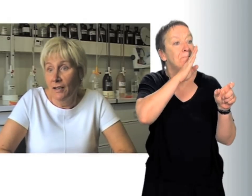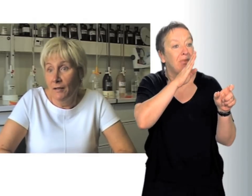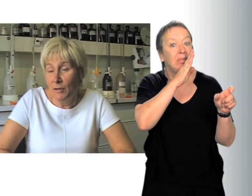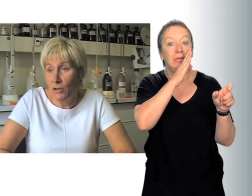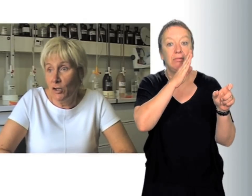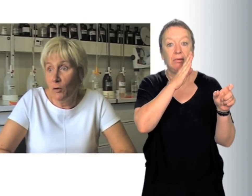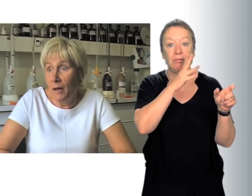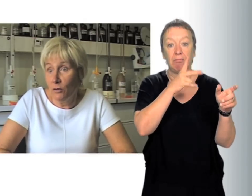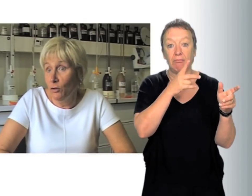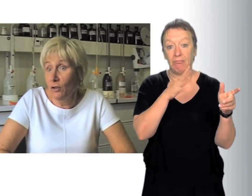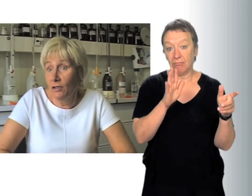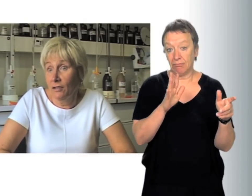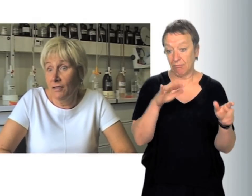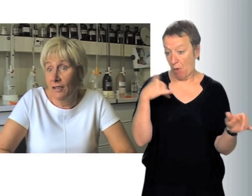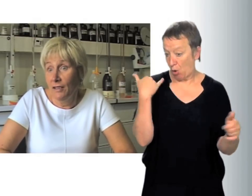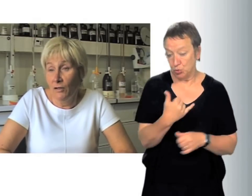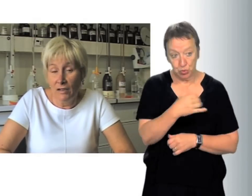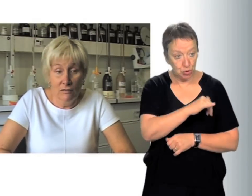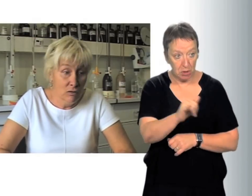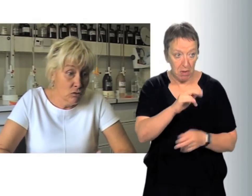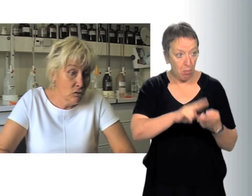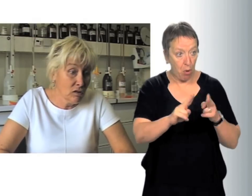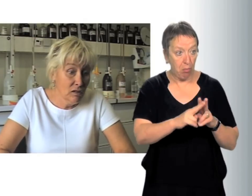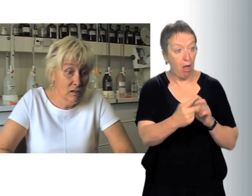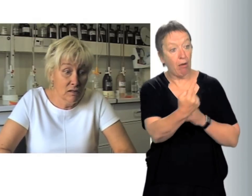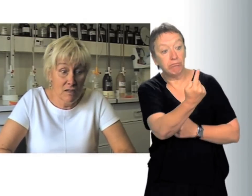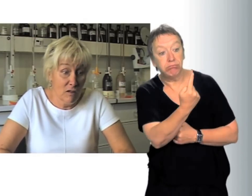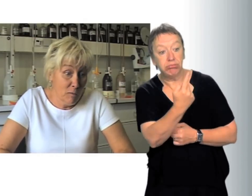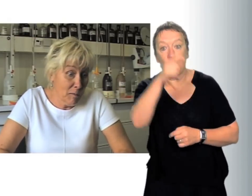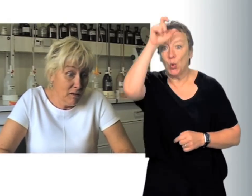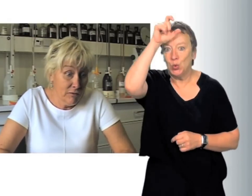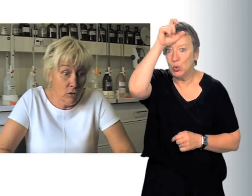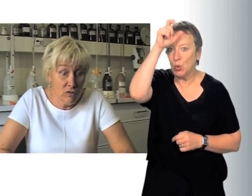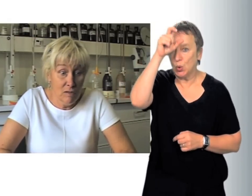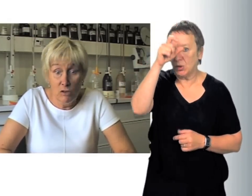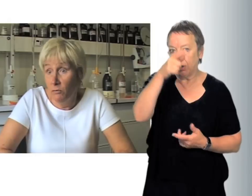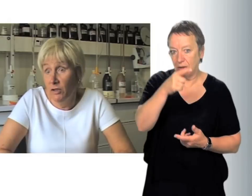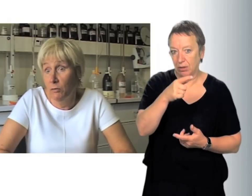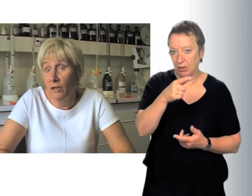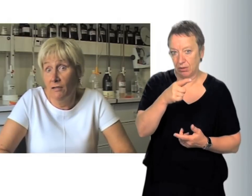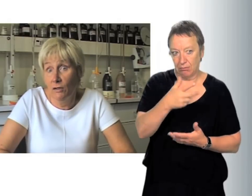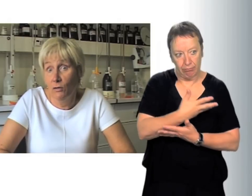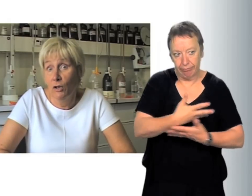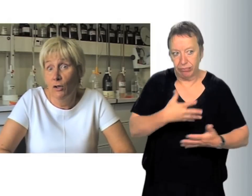Il y en a qui viennent de Turquie, qui ne savent pas parler le français mais je me débrouille avec eux.